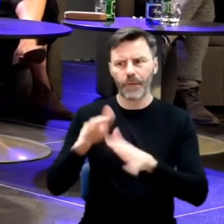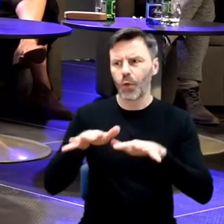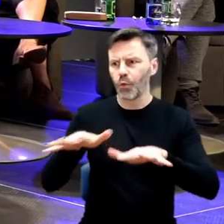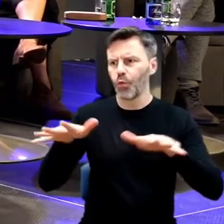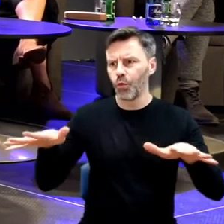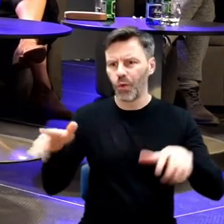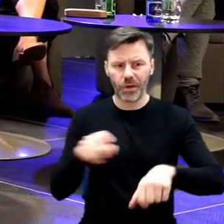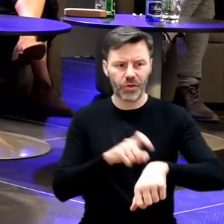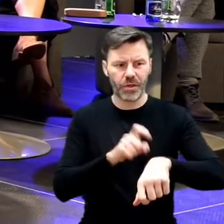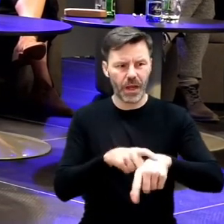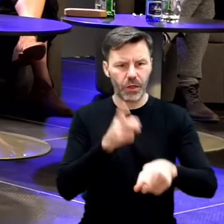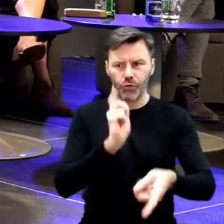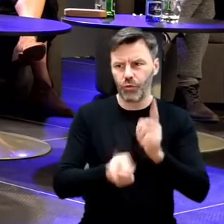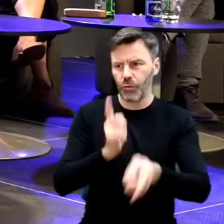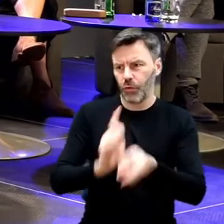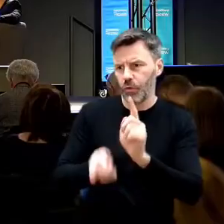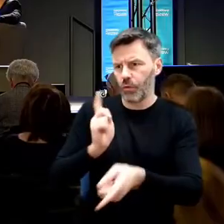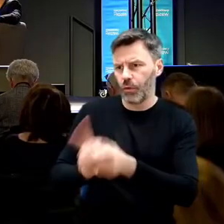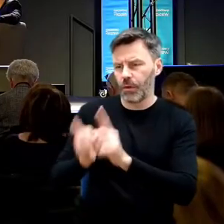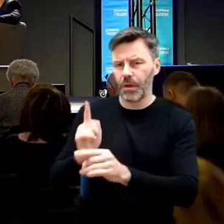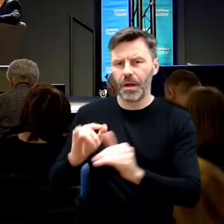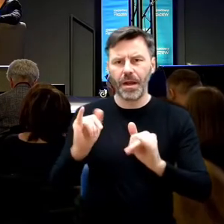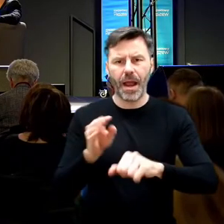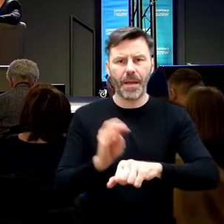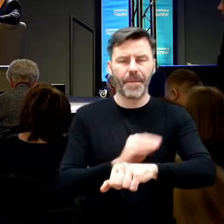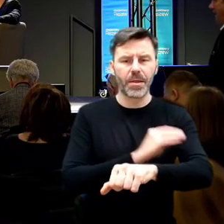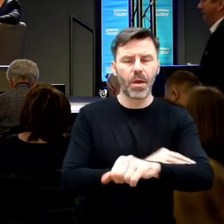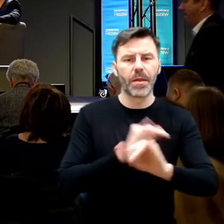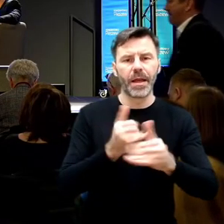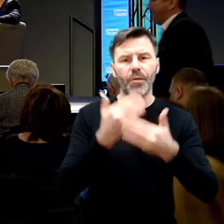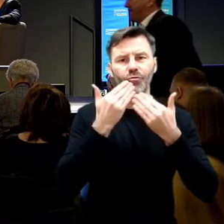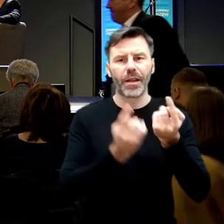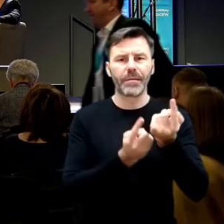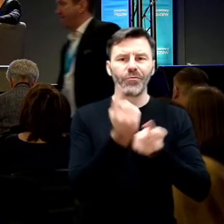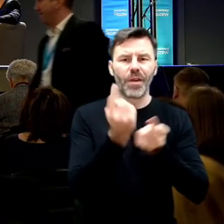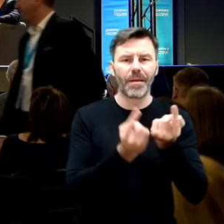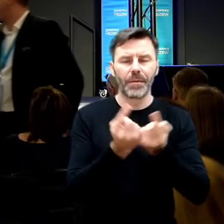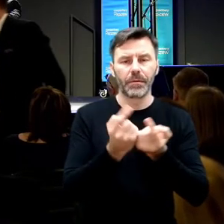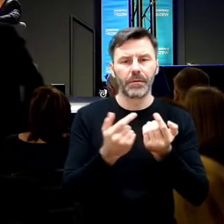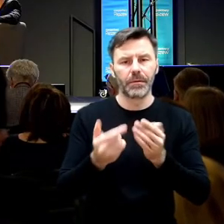można budować jedynie metodami uprzemysłowionymi, czego zresztą doświadczyliśmy jeszcze w czasach PRL-u,